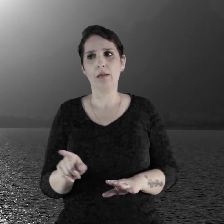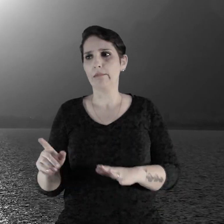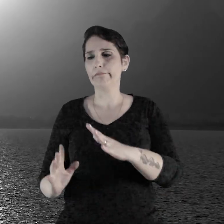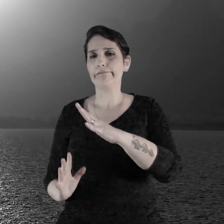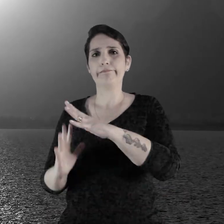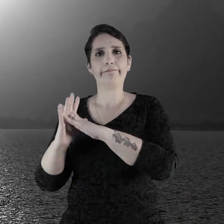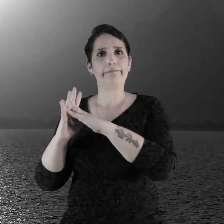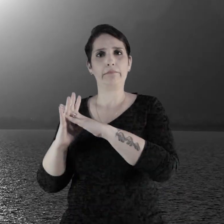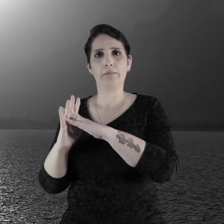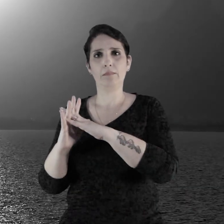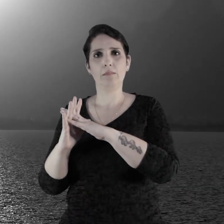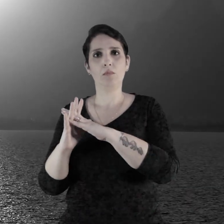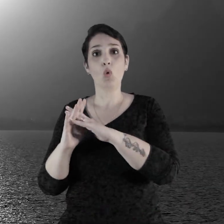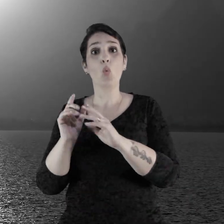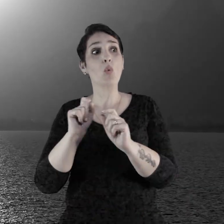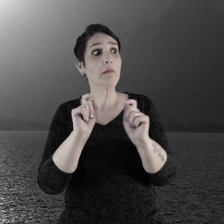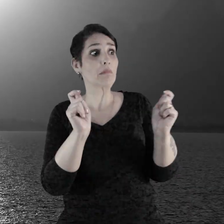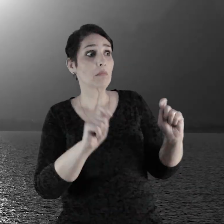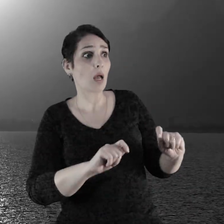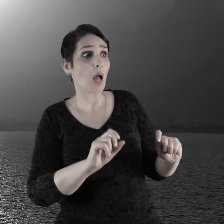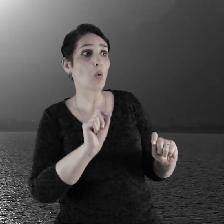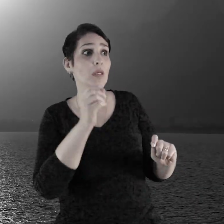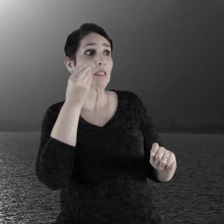nem concebível, nem experimentável.